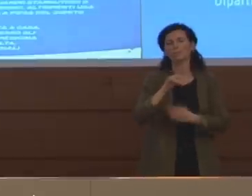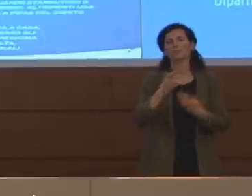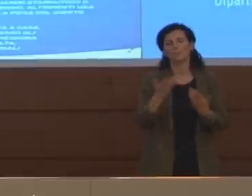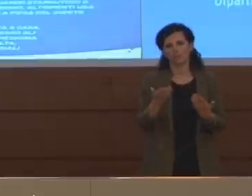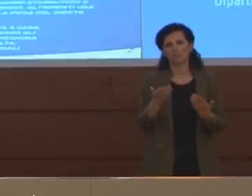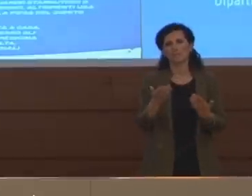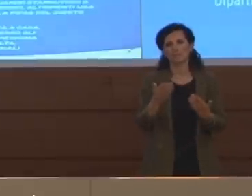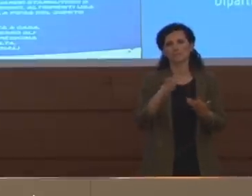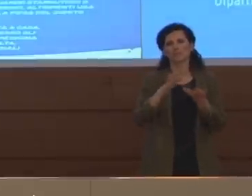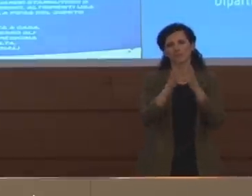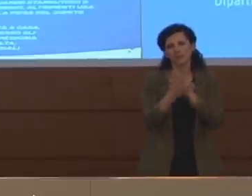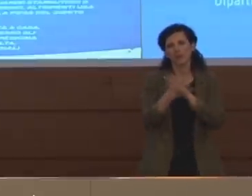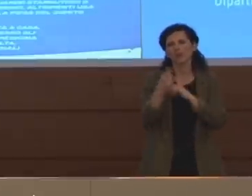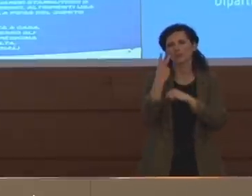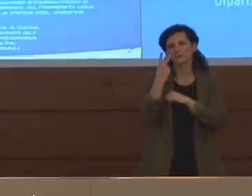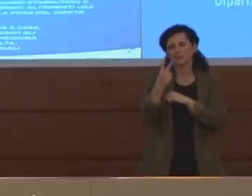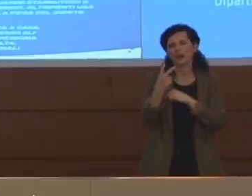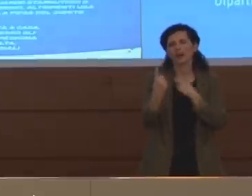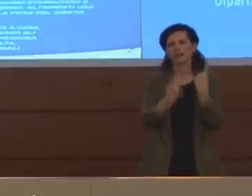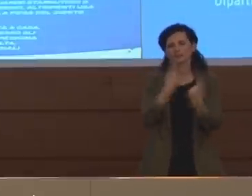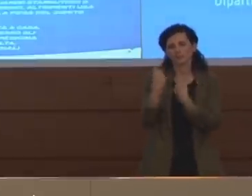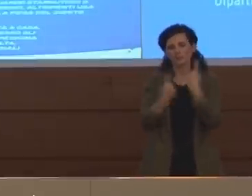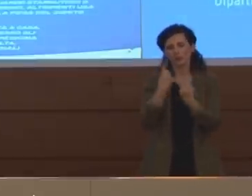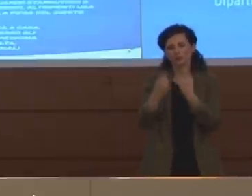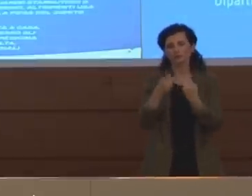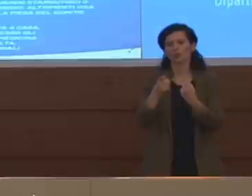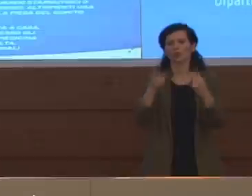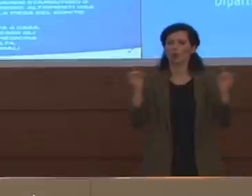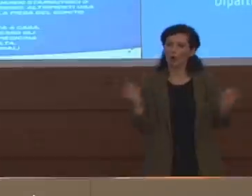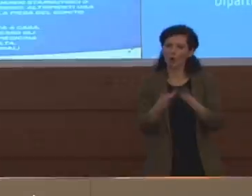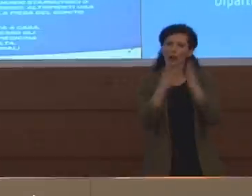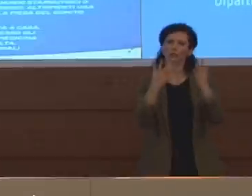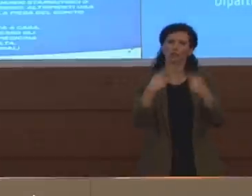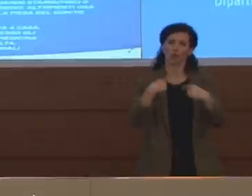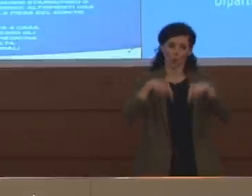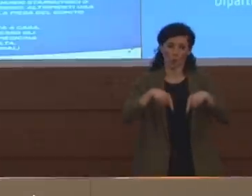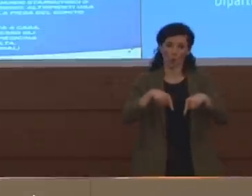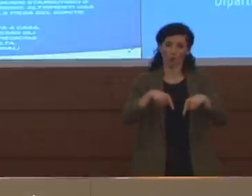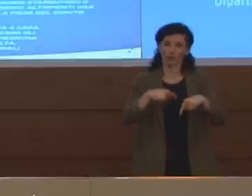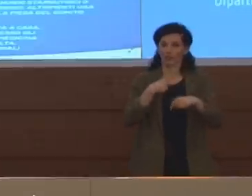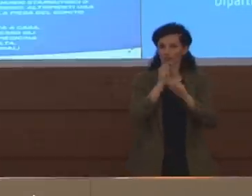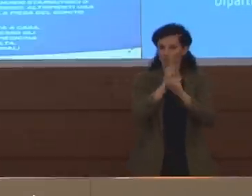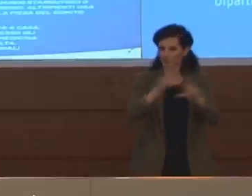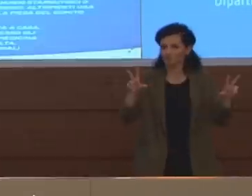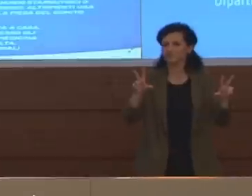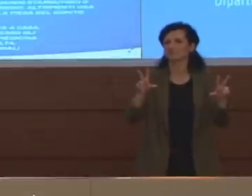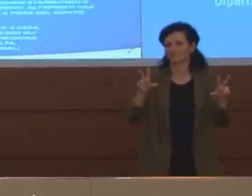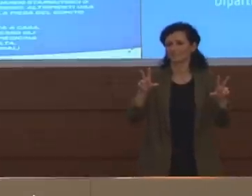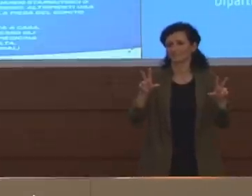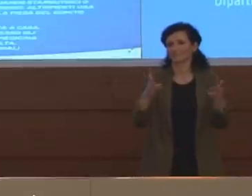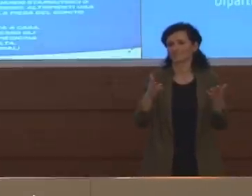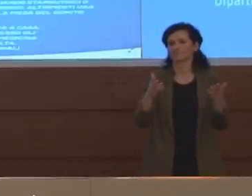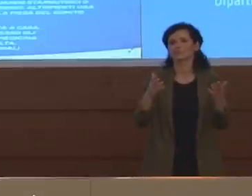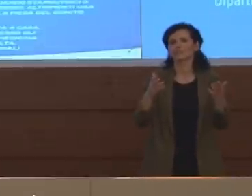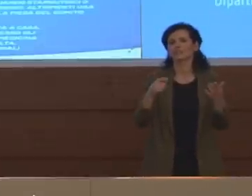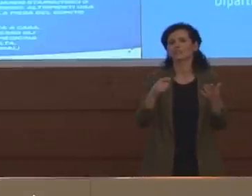le occasioni per me di essere qui, è l'occasione per richiamare ancora una